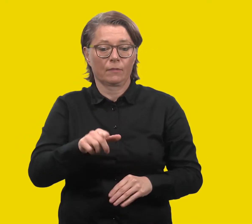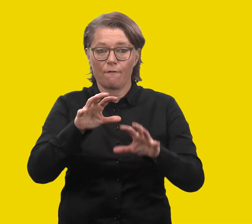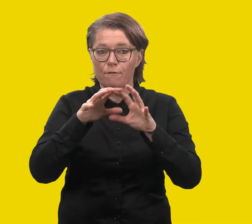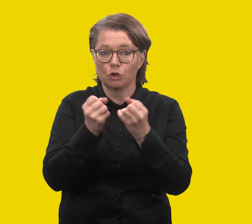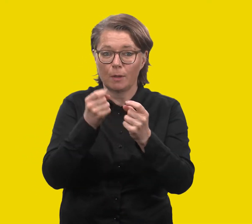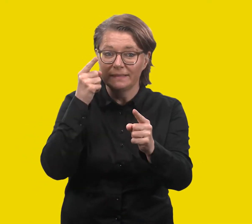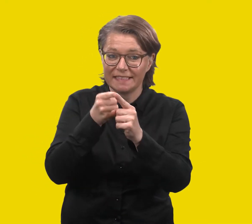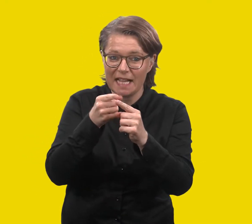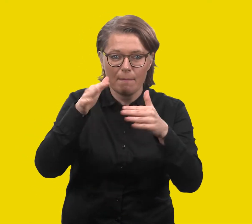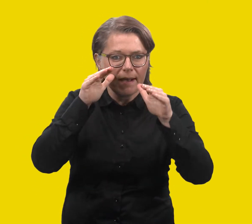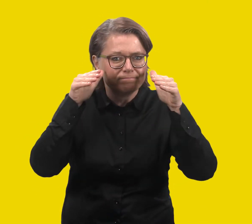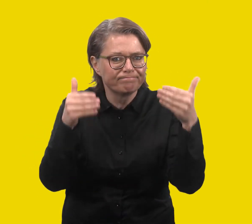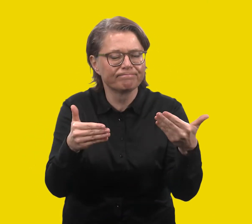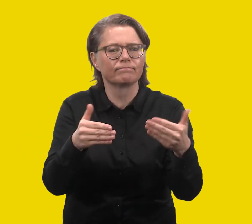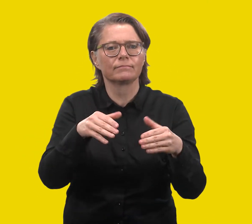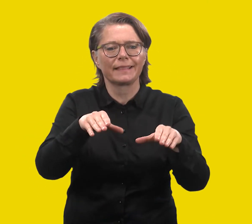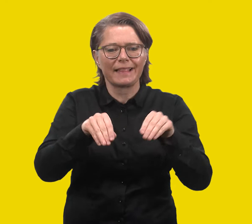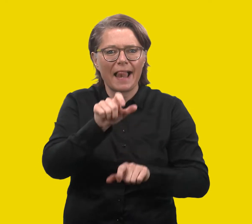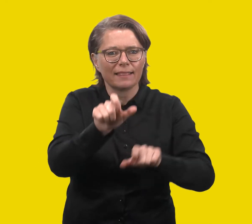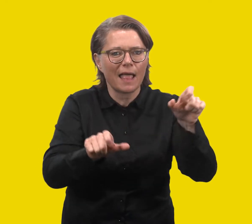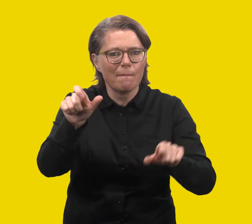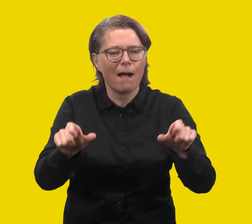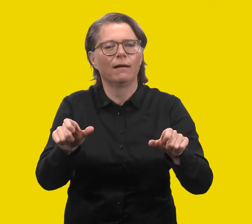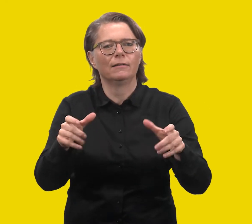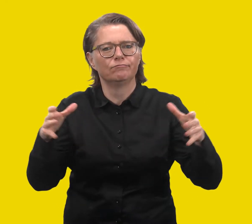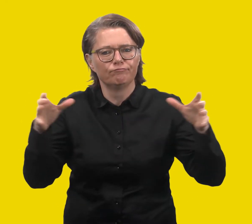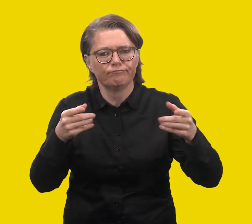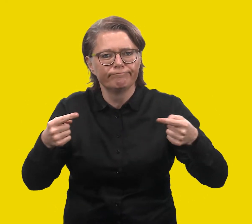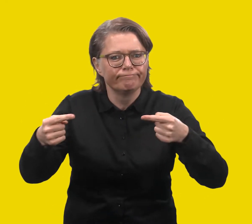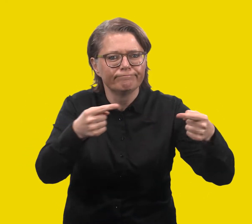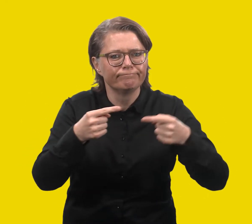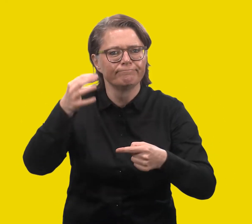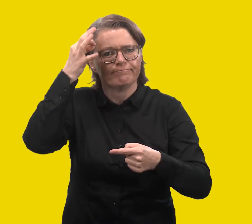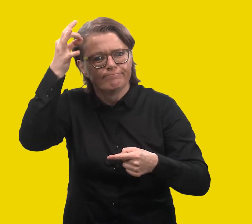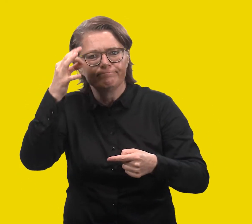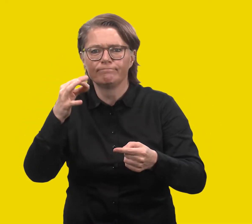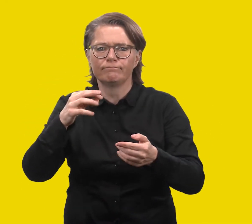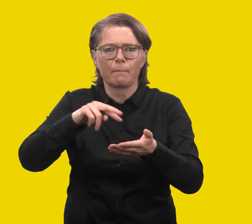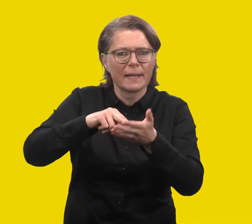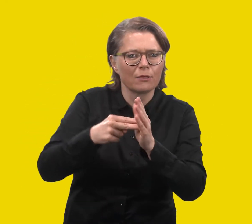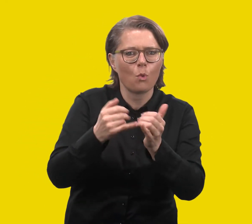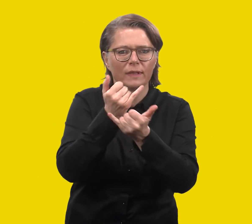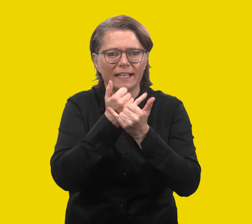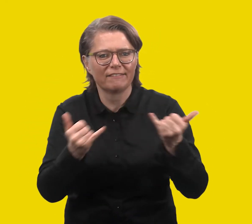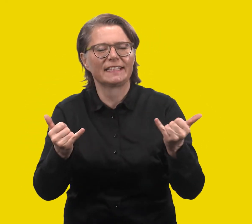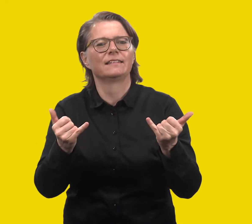Ziel des Workshops war es, mit den Teilnehmenden Methoden zu erarbeiten,